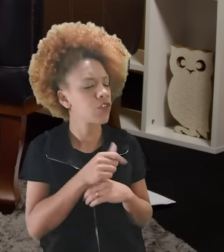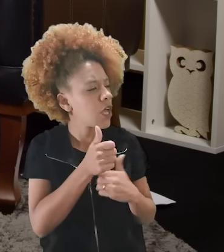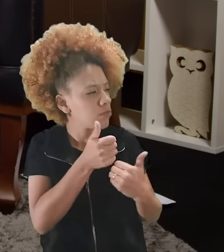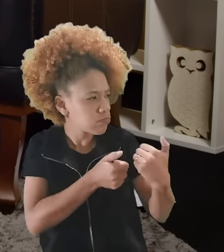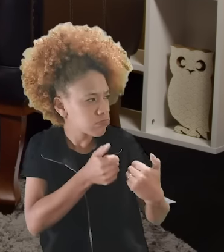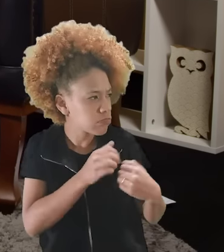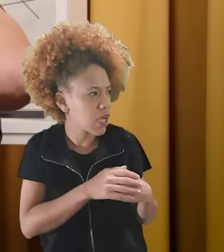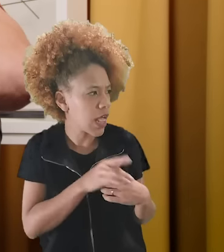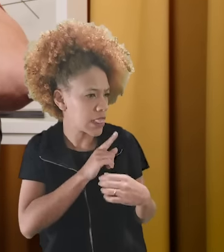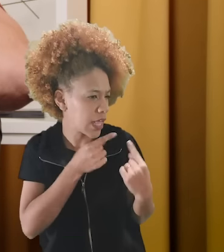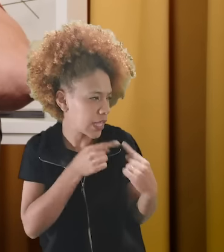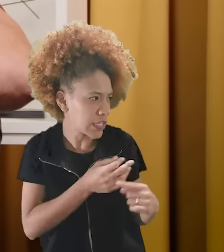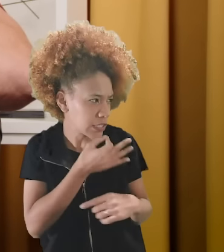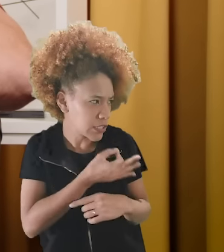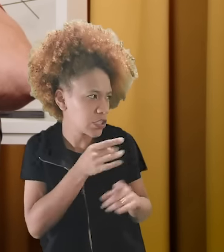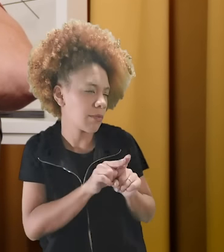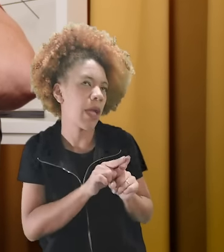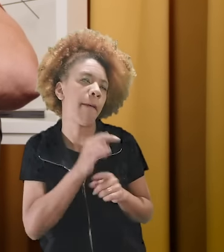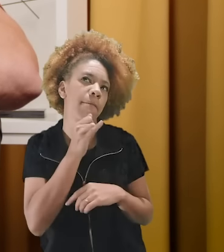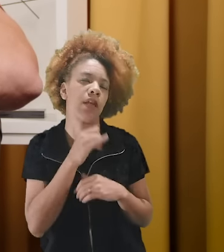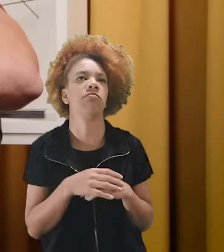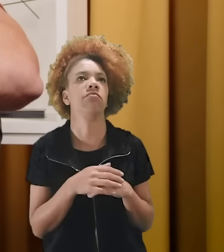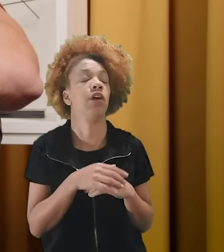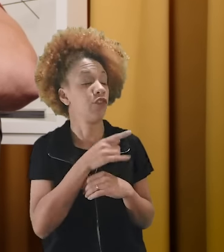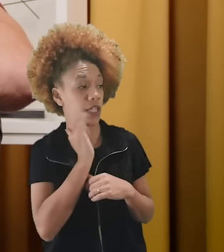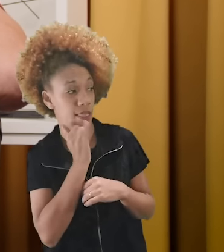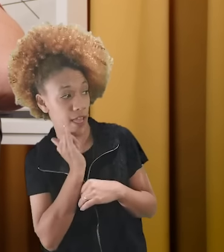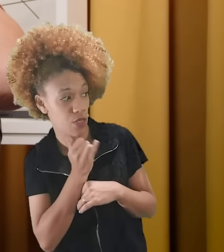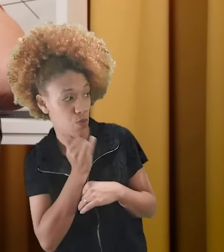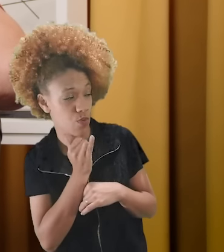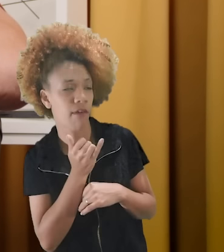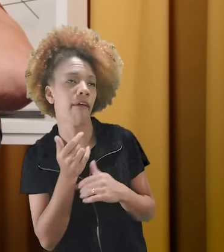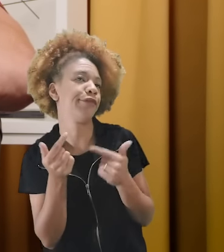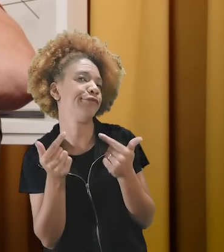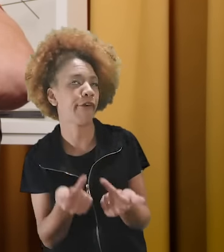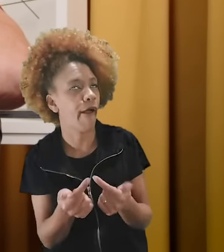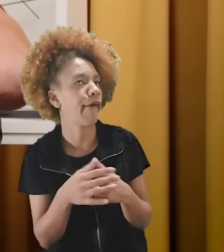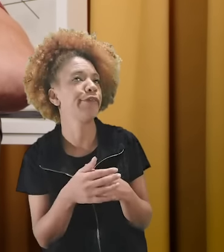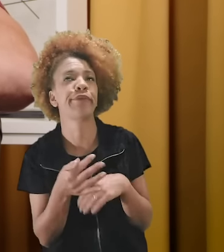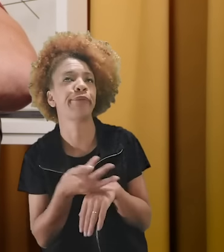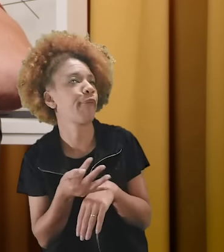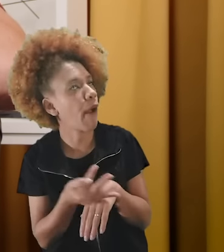jogadora você recebe crítica também porque uma coisa é você é narradora ai chata não aguento